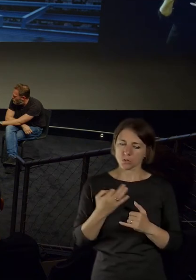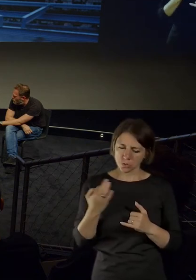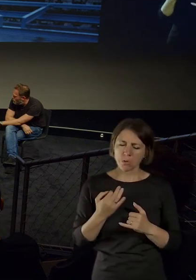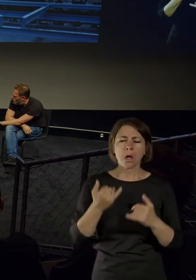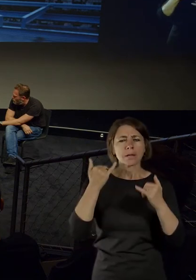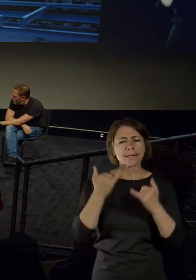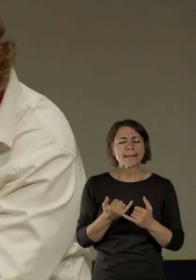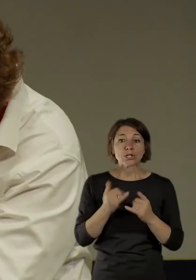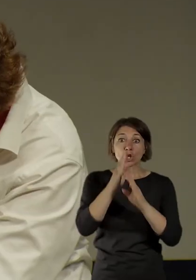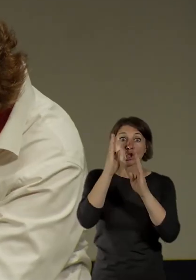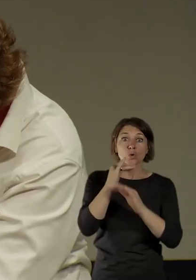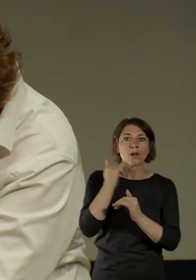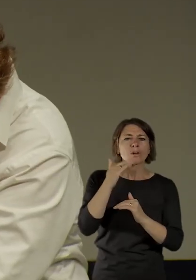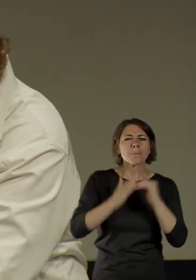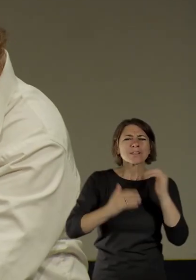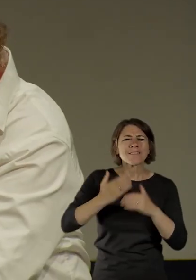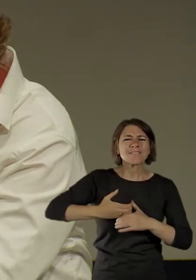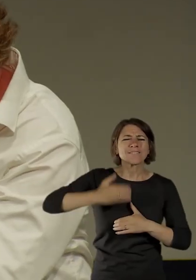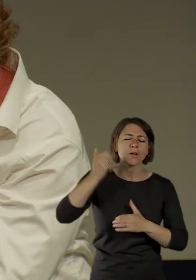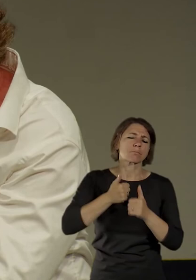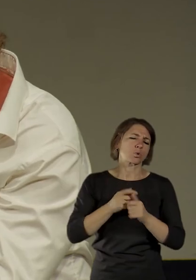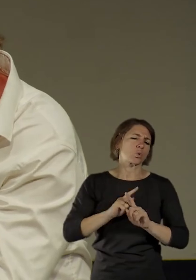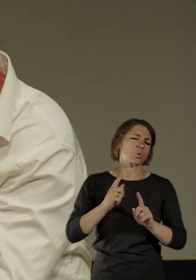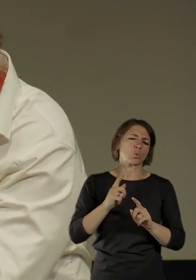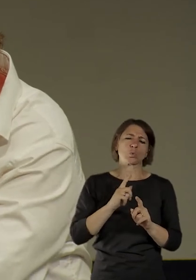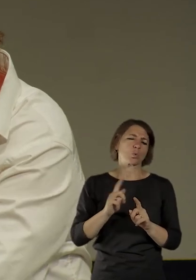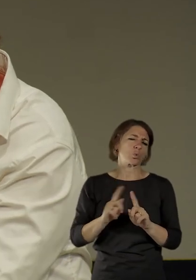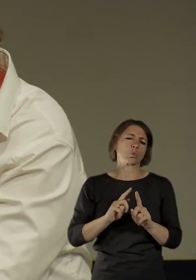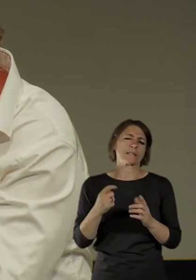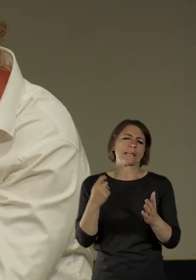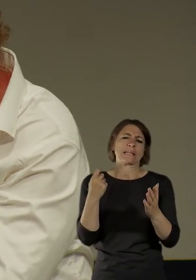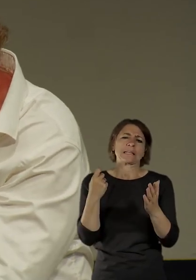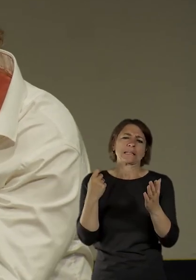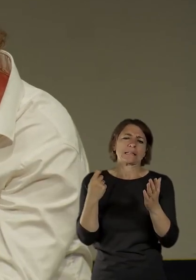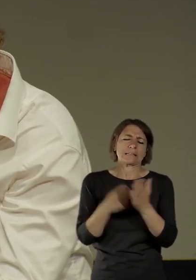A u těch měst je to hlavně tzv. OUV, outstanding universal value.